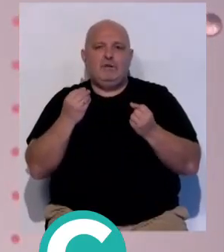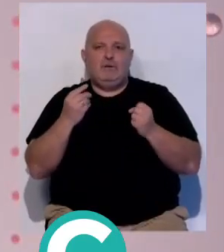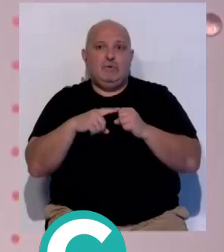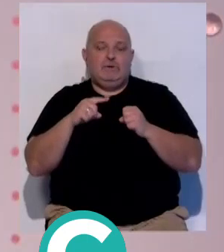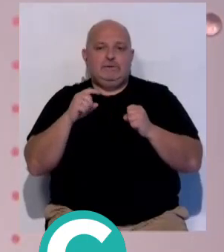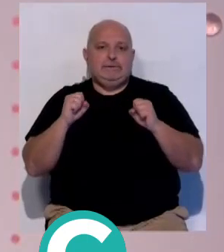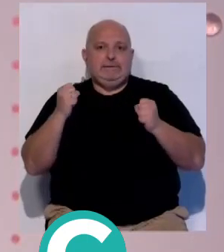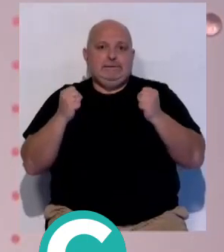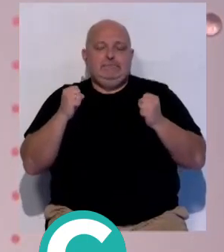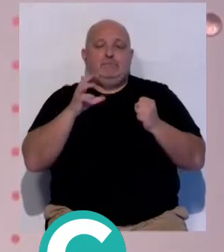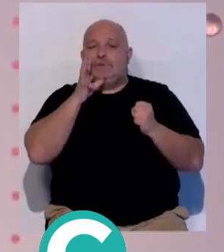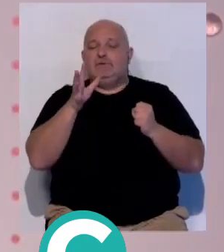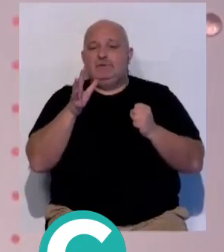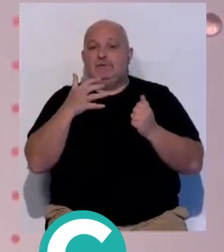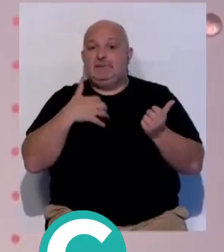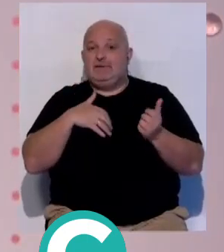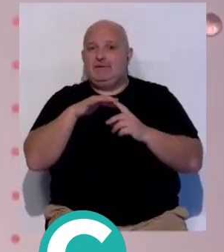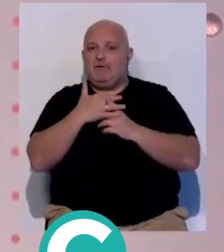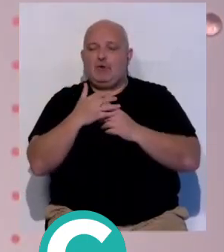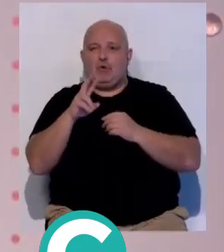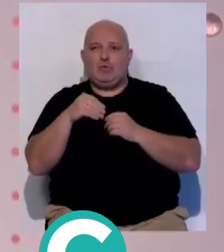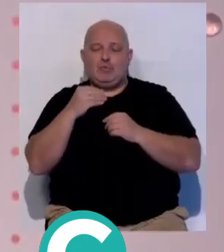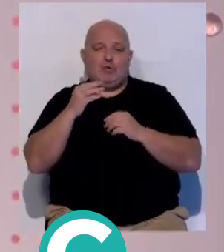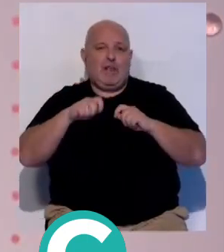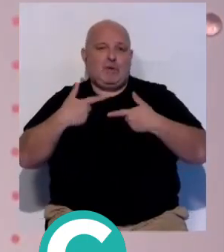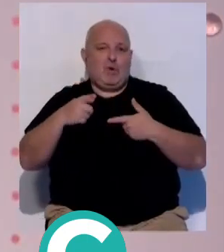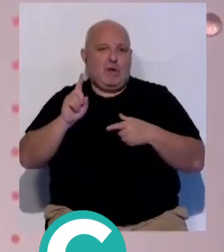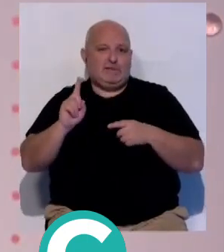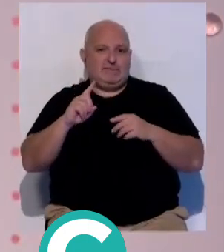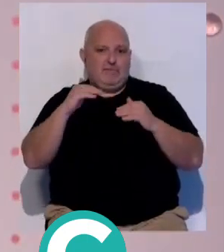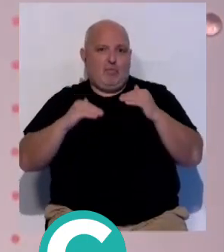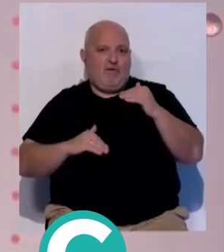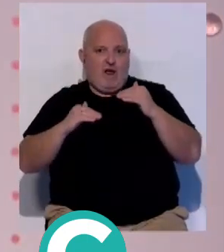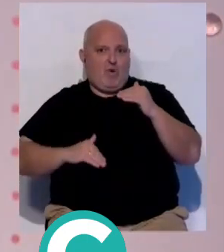la situación en la que se encuentra el Sevilla no es la natural para un equipo que cada temporada